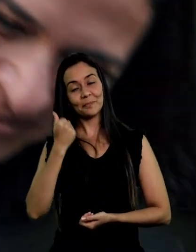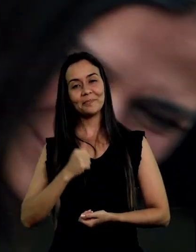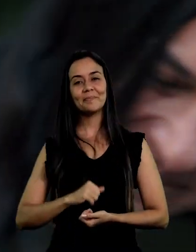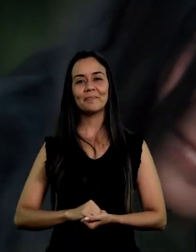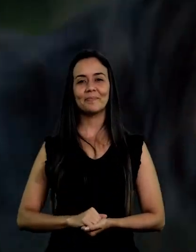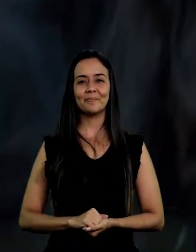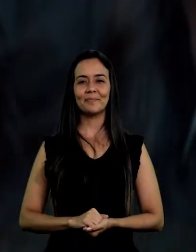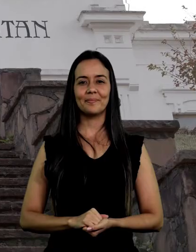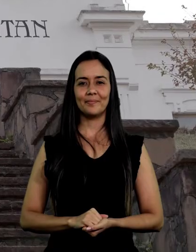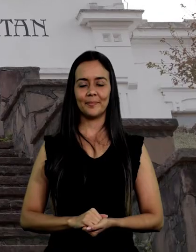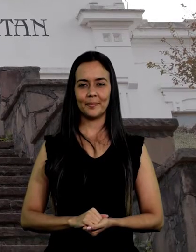Então vamos nessa.